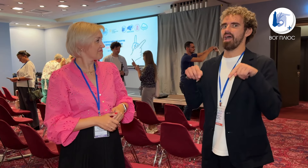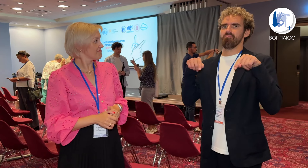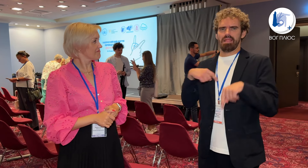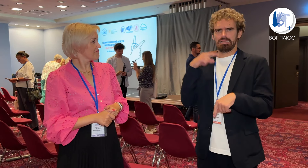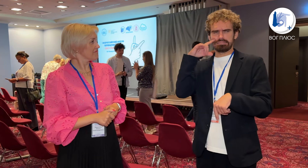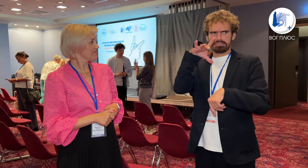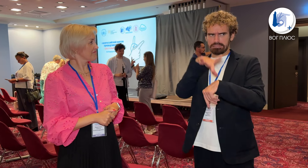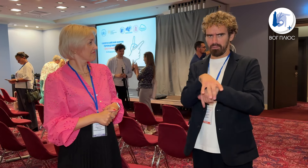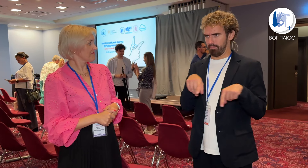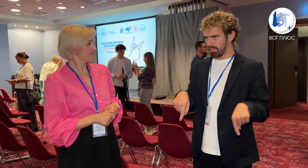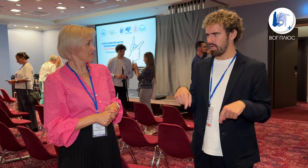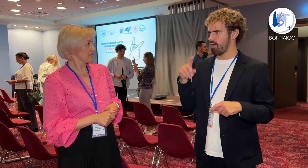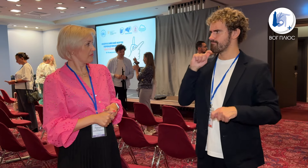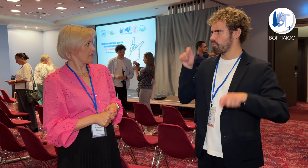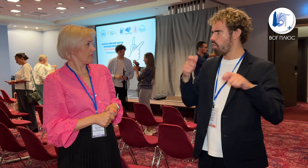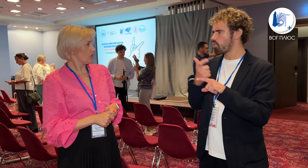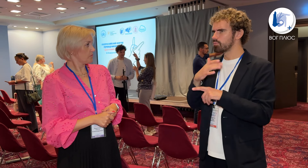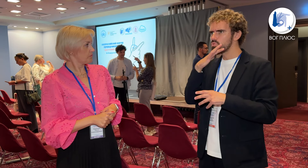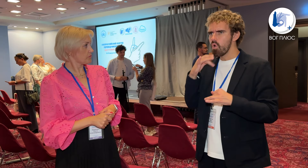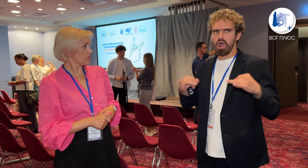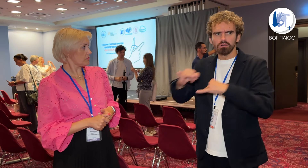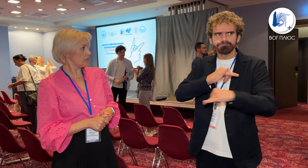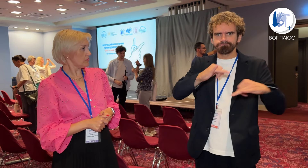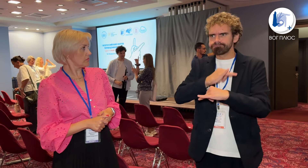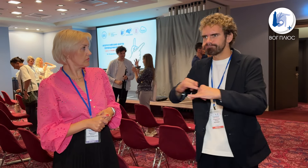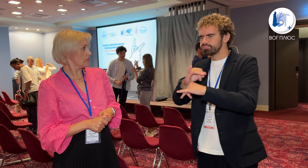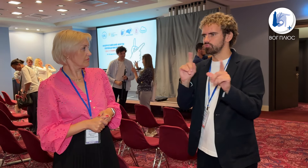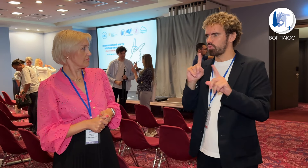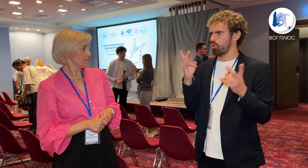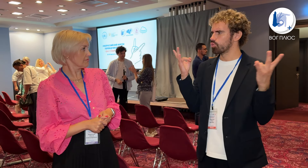Я заметил, что на форуме идет много разговоров